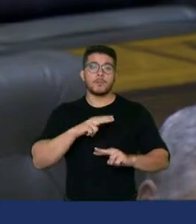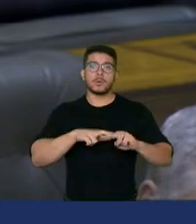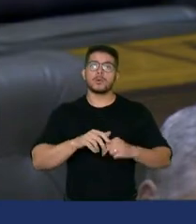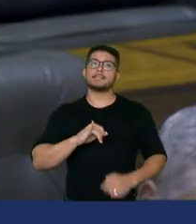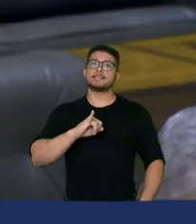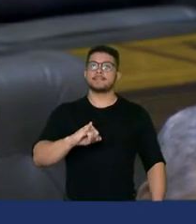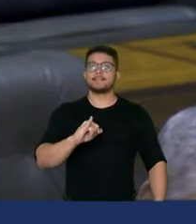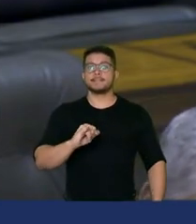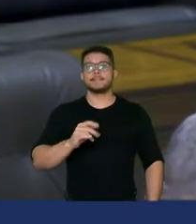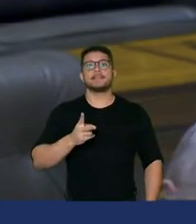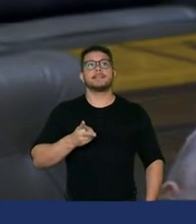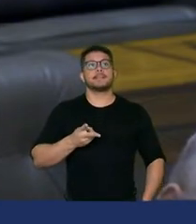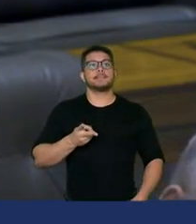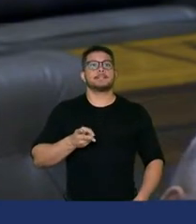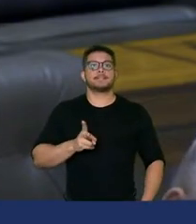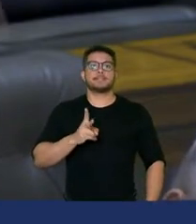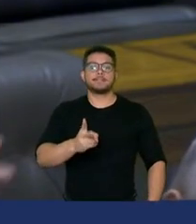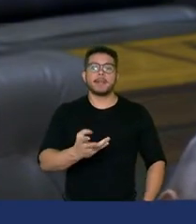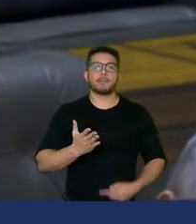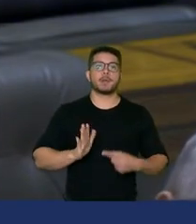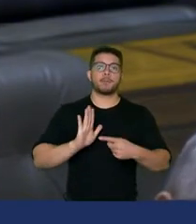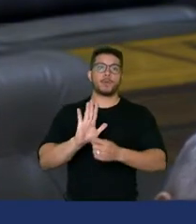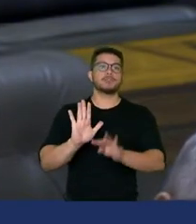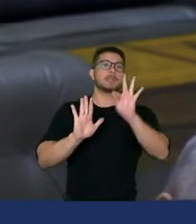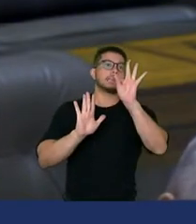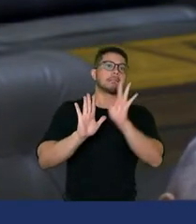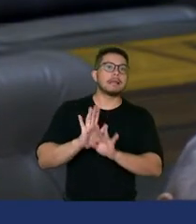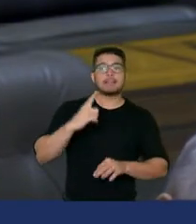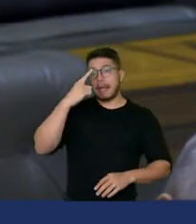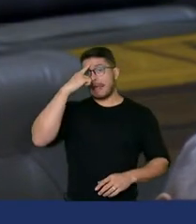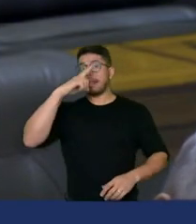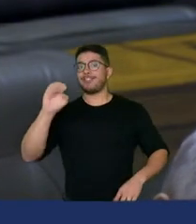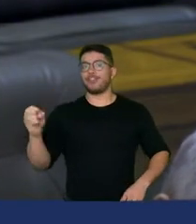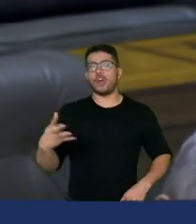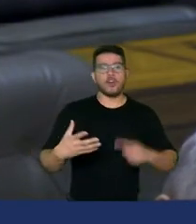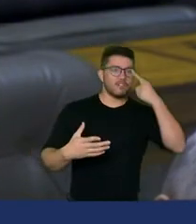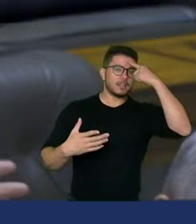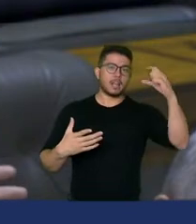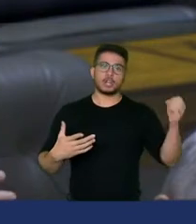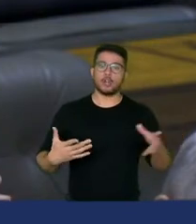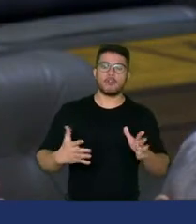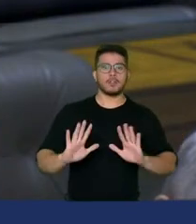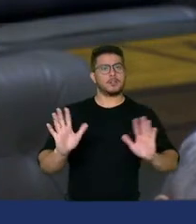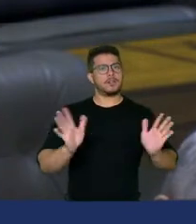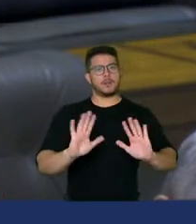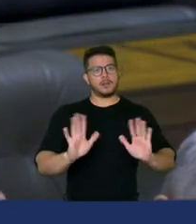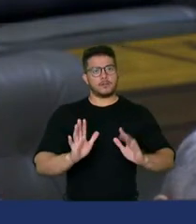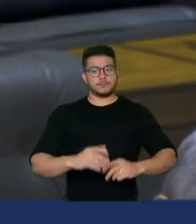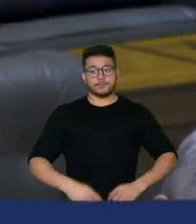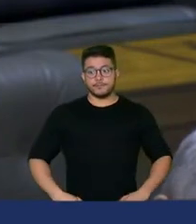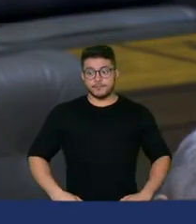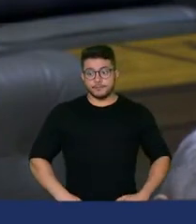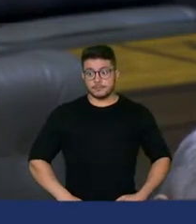CONSTRUIR O TEXTO PARA COMPOR NÃO PODE A CADA MOMENTO QUE O RELATOR APRESENTA O TEXTO SURGIR UMA IDEIA NOVA QUE A GENTE TEM QUE CONSTAR QUE ISSO